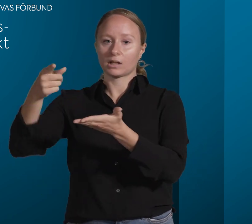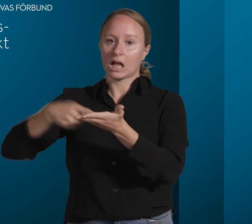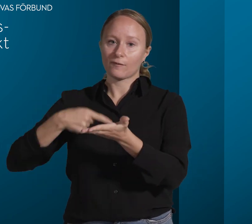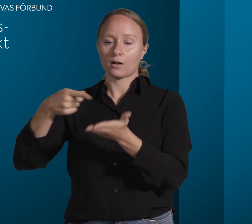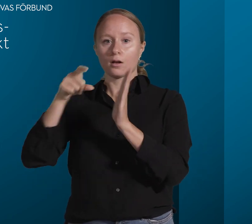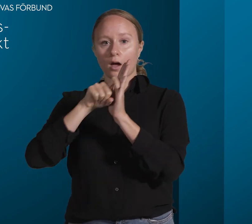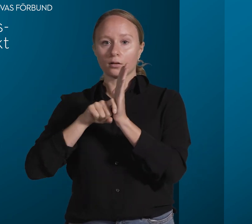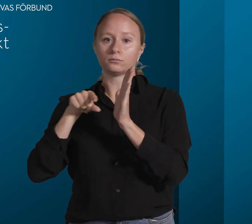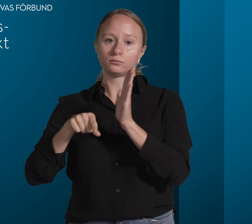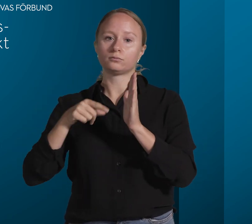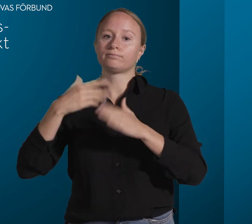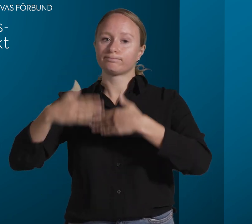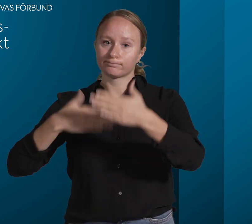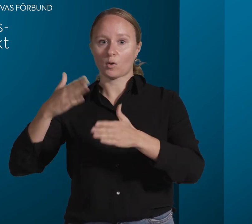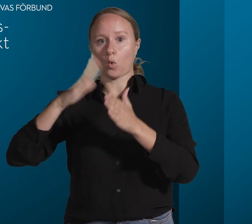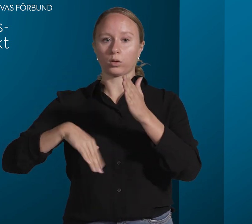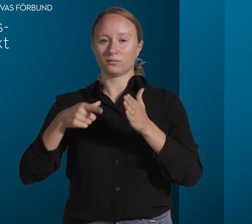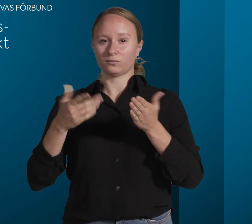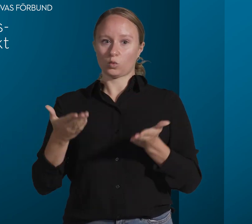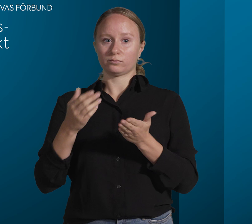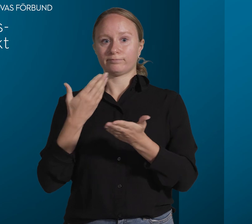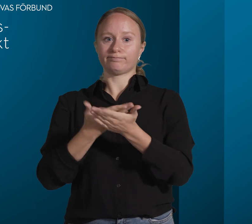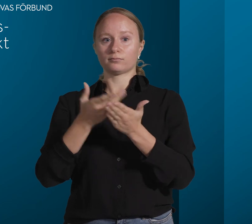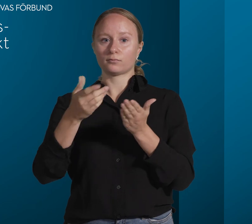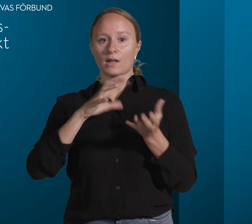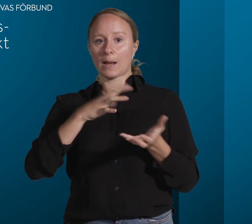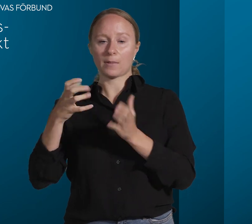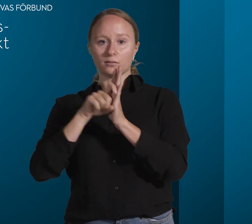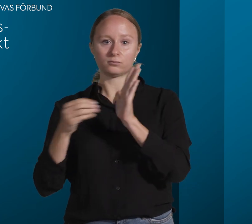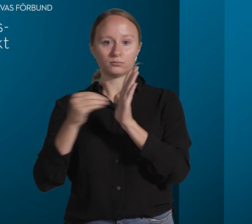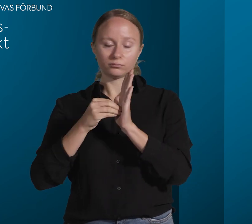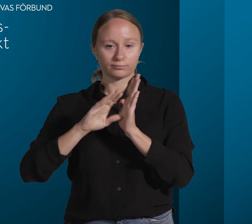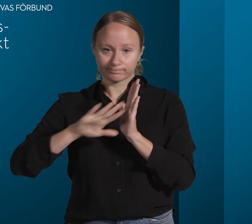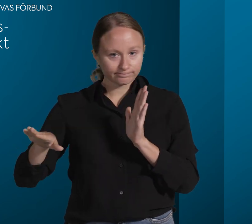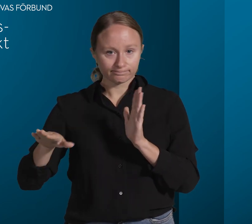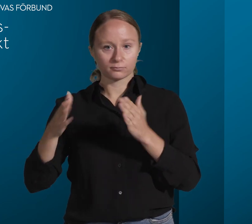som kräver att lagen träder i kraft utan den nuvarande tillämpningsparagrafen -